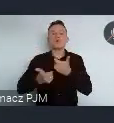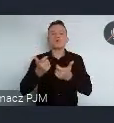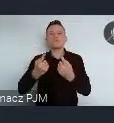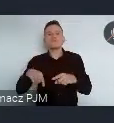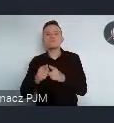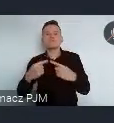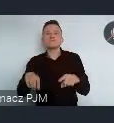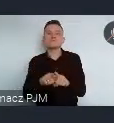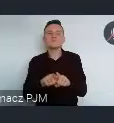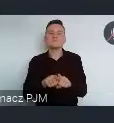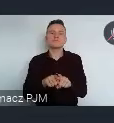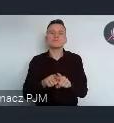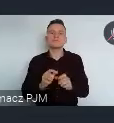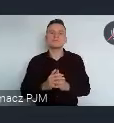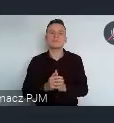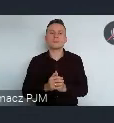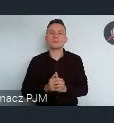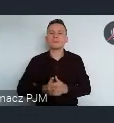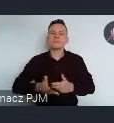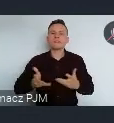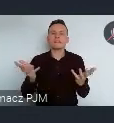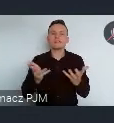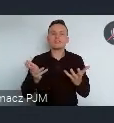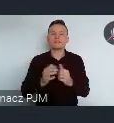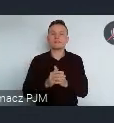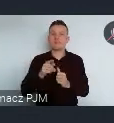Pan Paweł Szybaj, Zastępca Burmistrza Miasta Rawicza